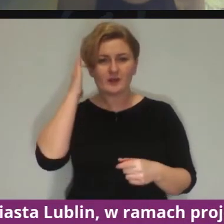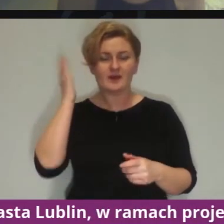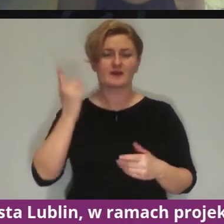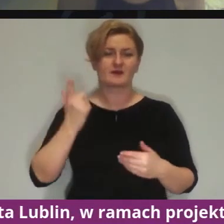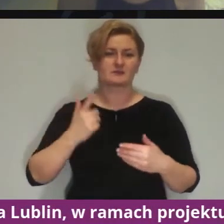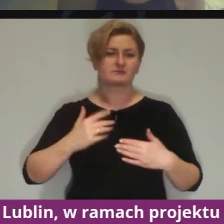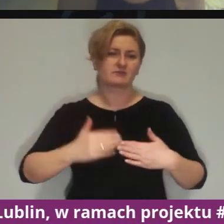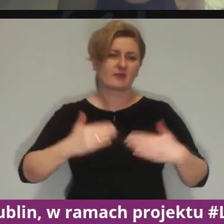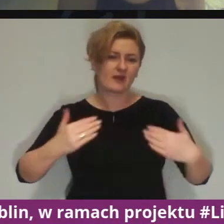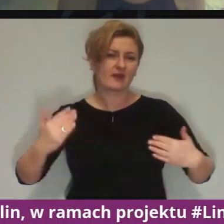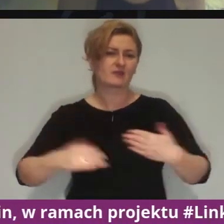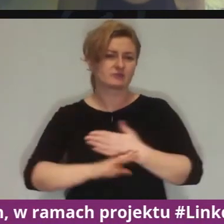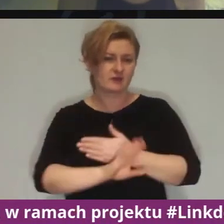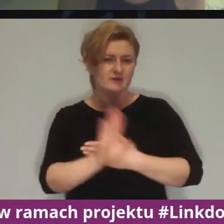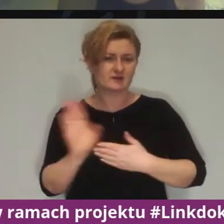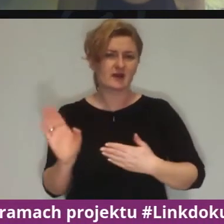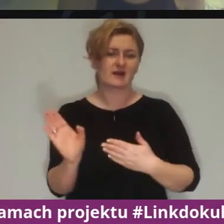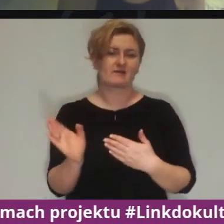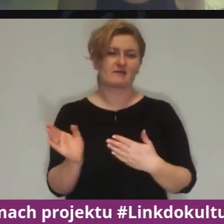i prezentujemy je innym ludziom.